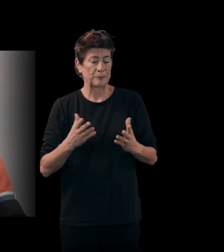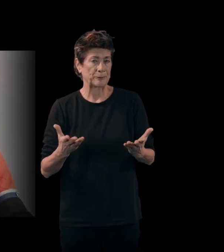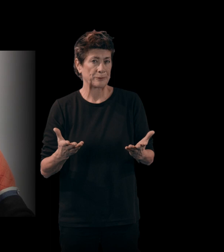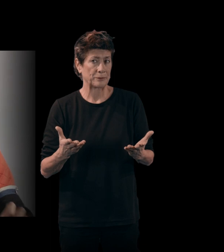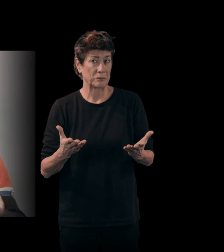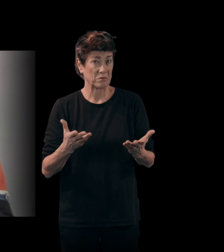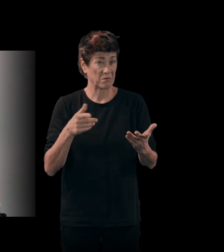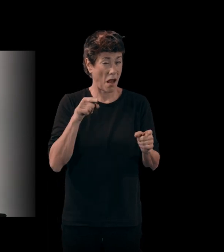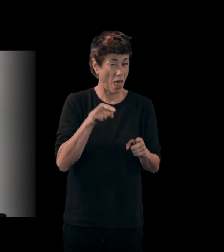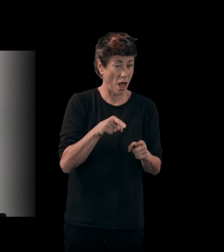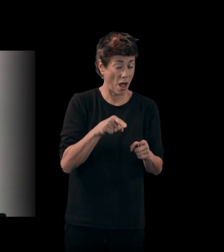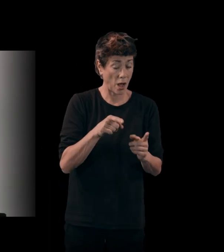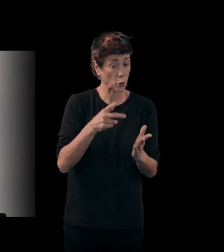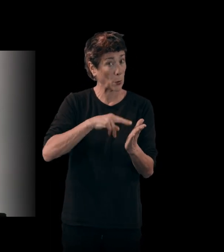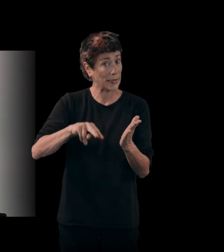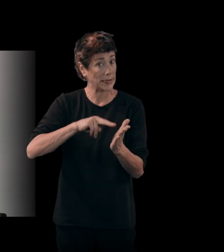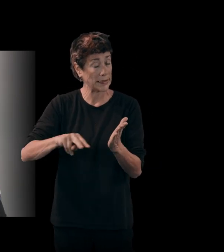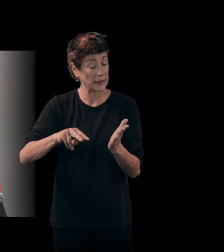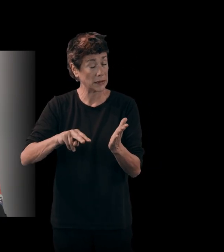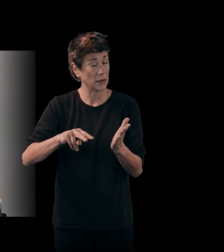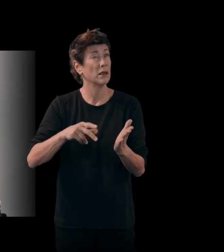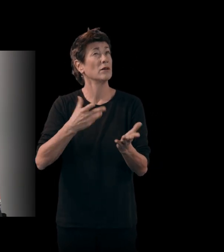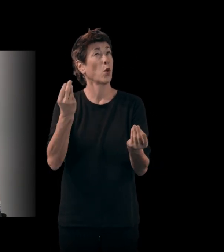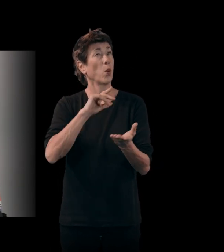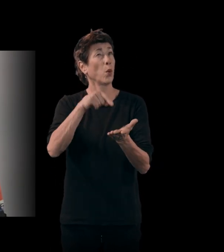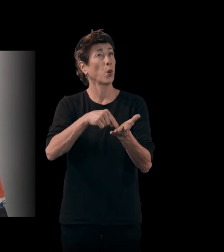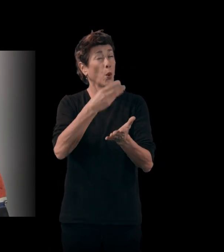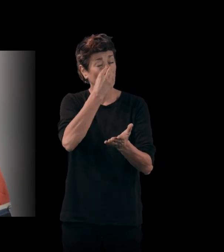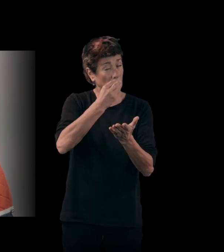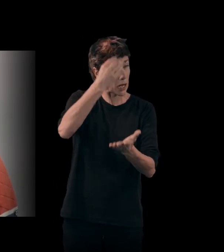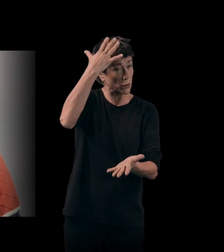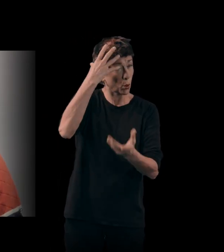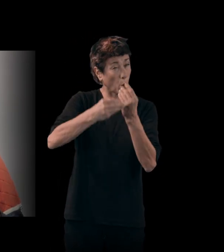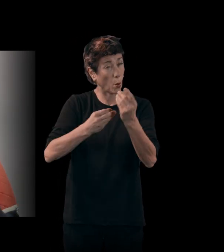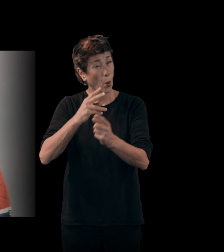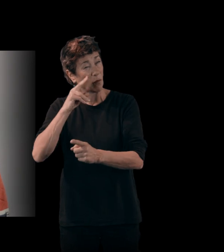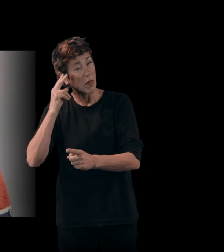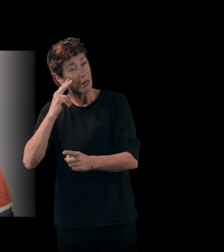qu’on est en Nouvelle-Calédonie ou au Vietnam", compte de moins en moins. Ça compte de moins en moins parce qu’on connaît les personnages,